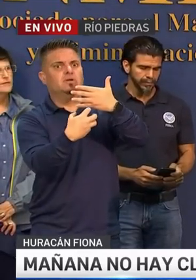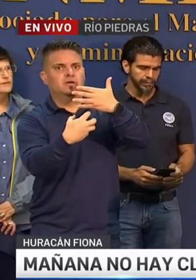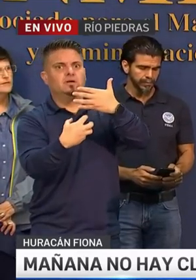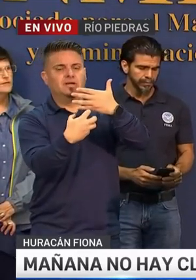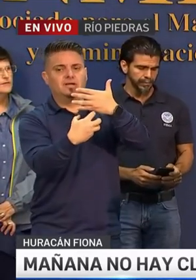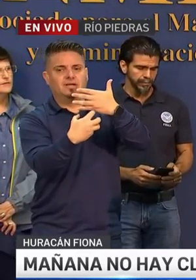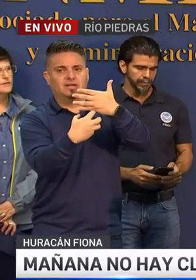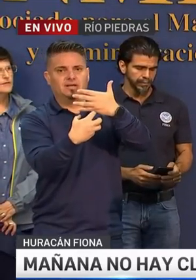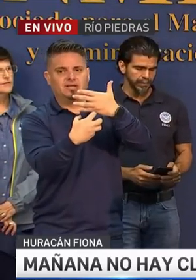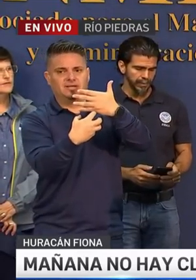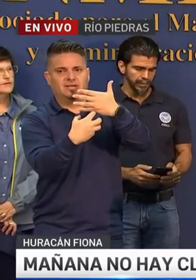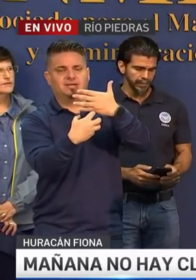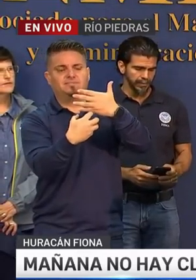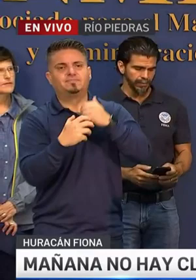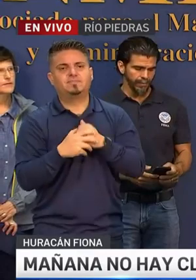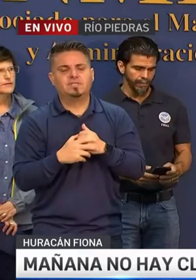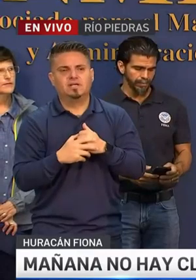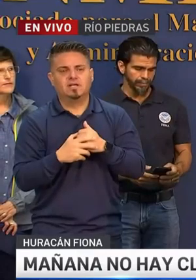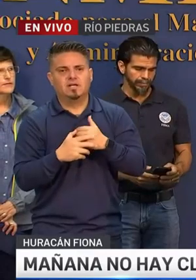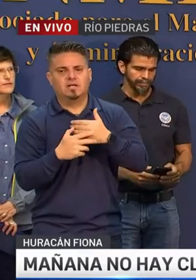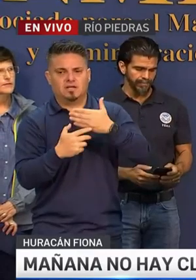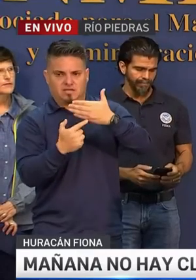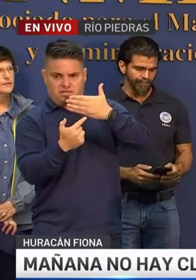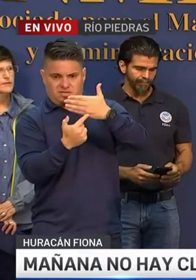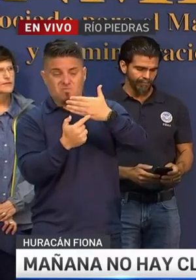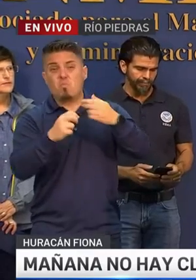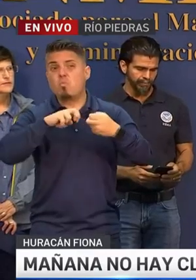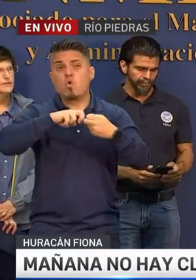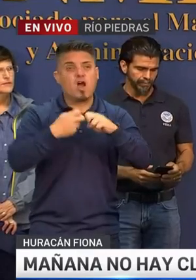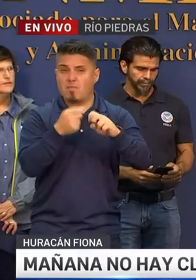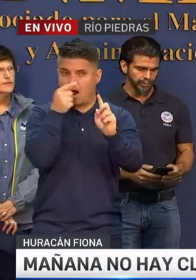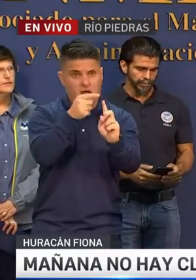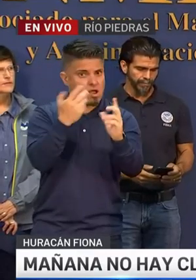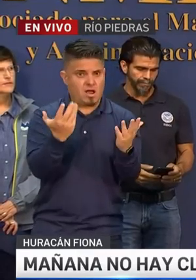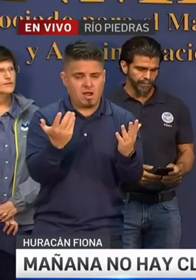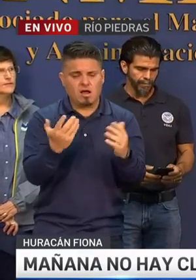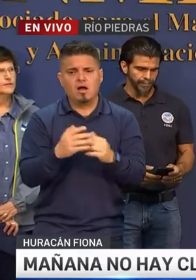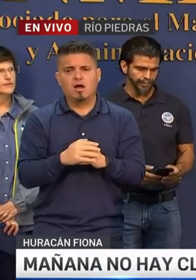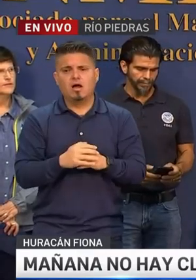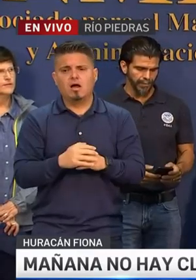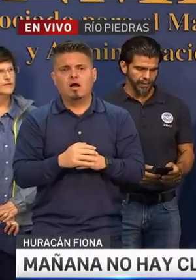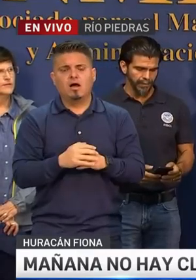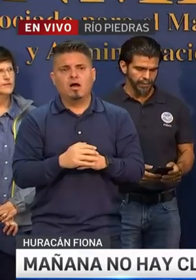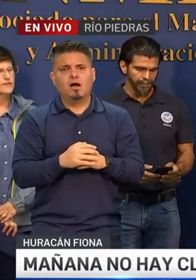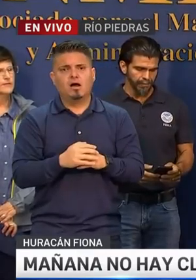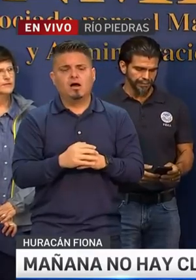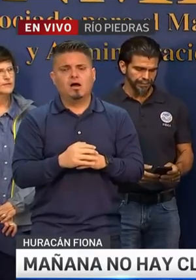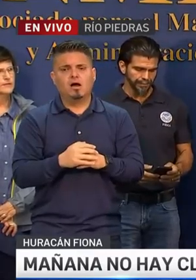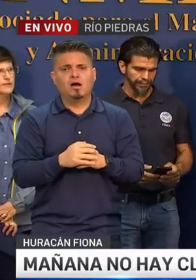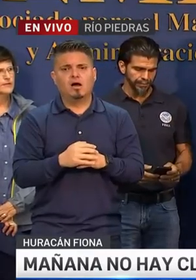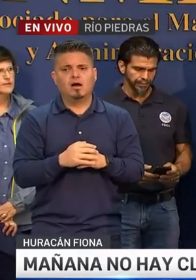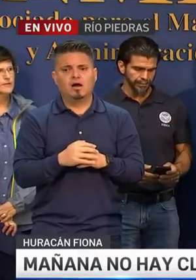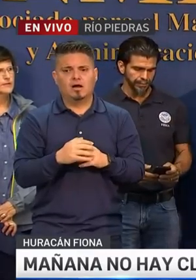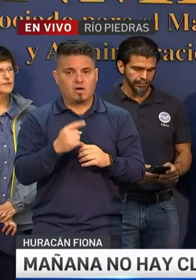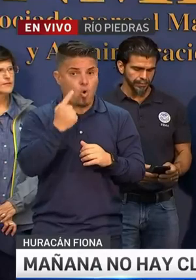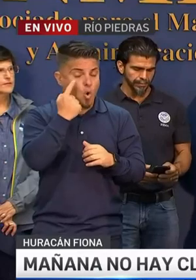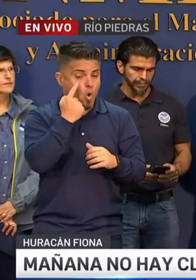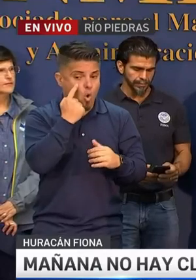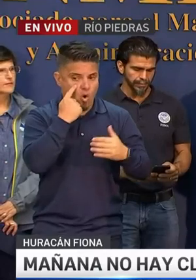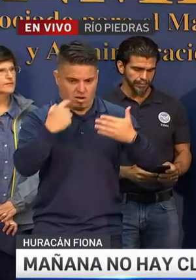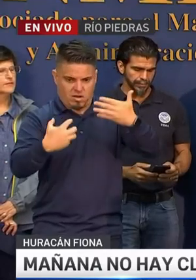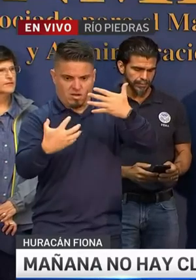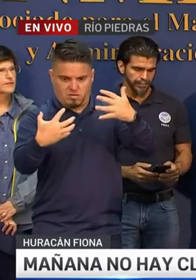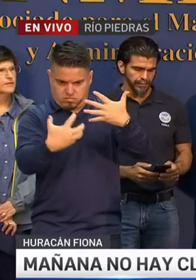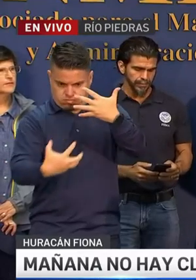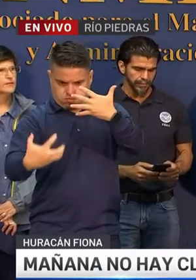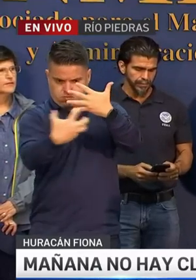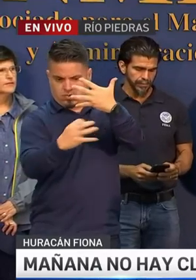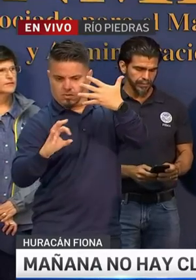A MEDIDA QUE EL CENTRO DEL